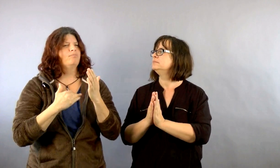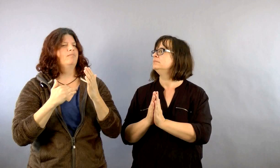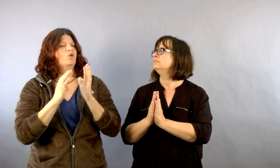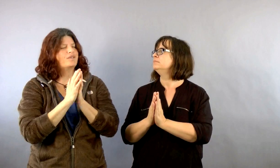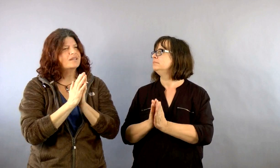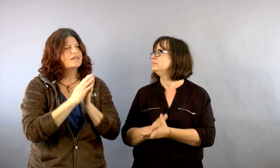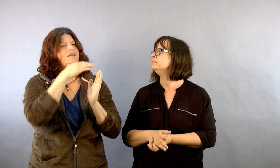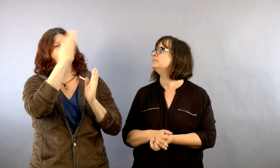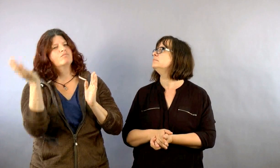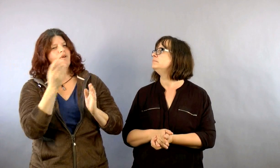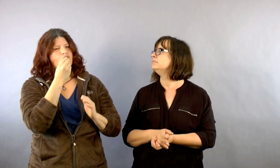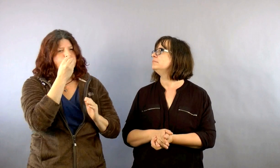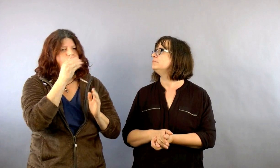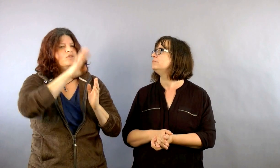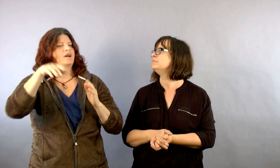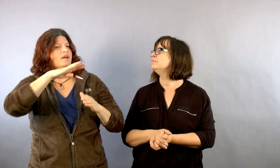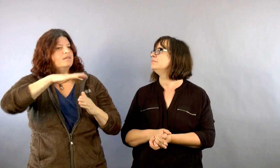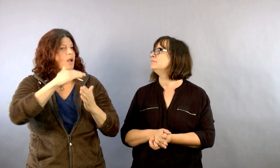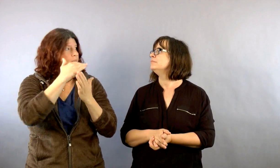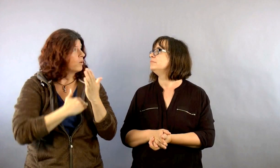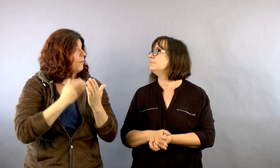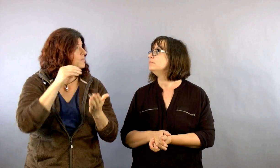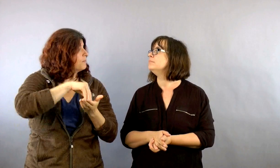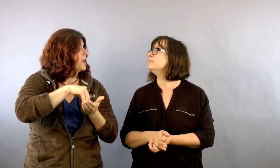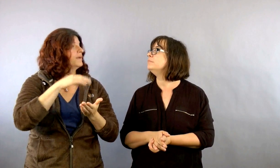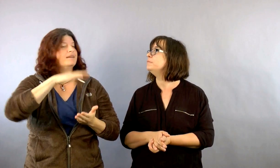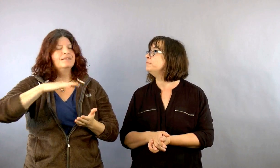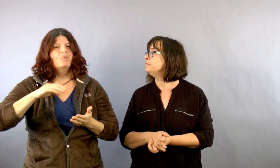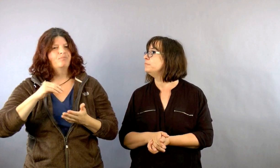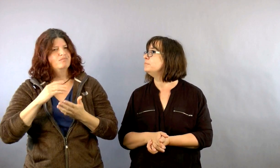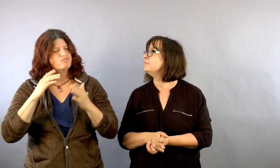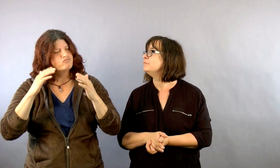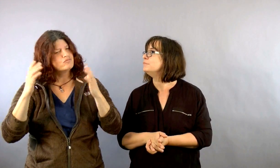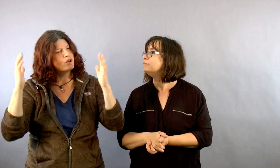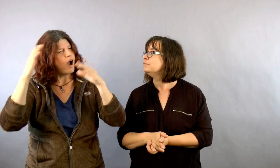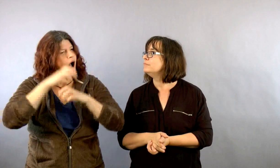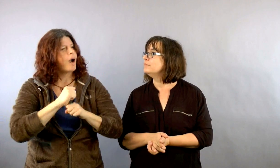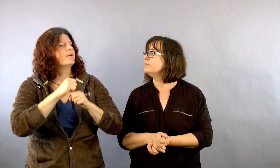Danach geht es mit dem Programm weiter Essen, Kinderprogramm, am Abend gibt es